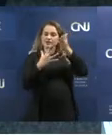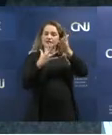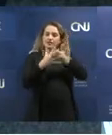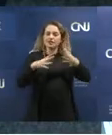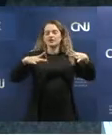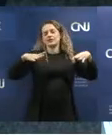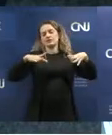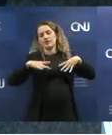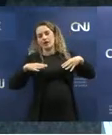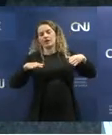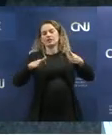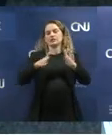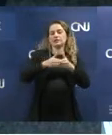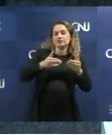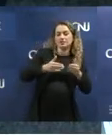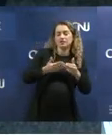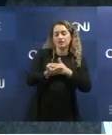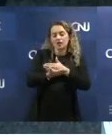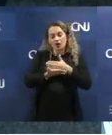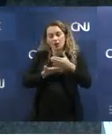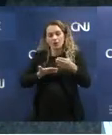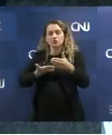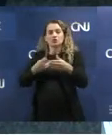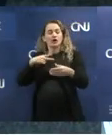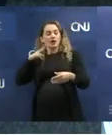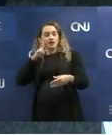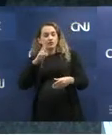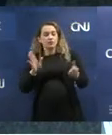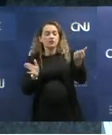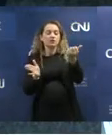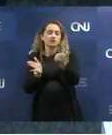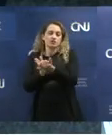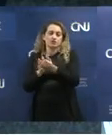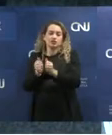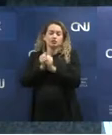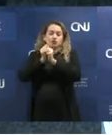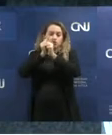e ficou evidente na certidão juntada aos autos do processo.